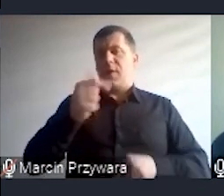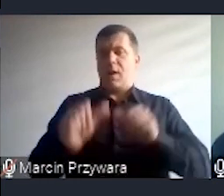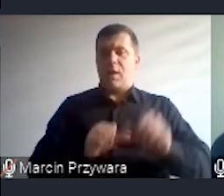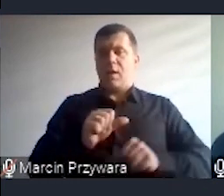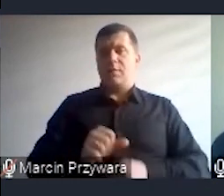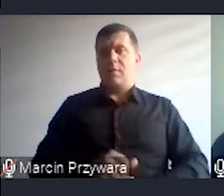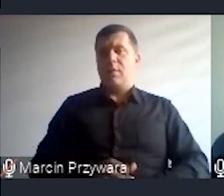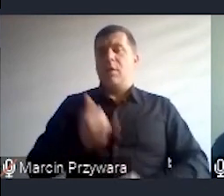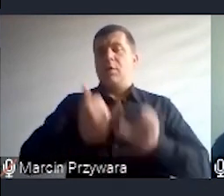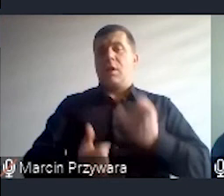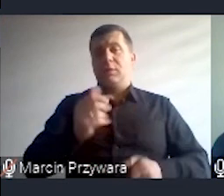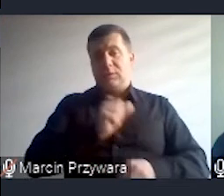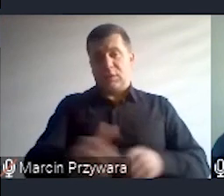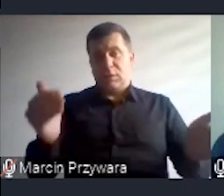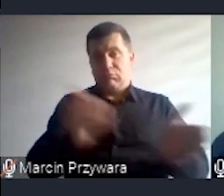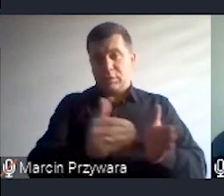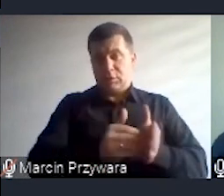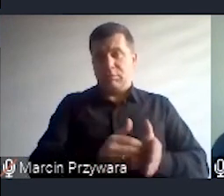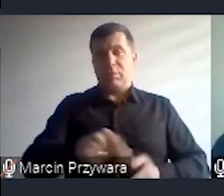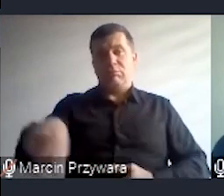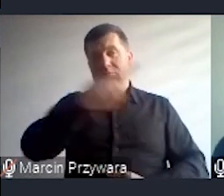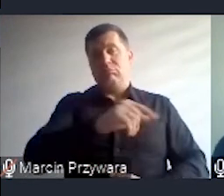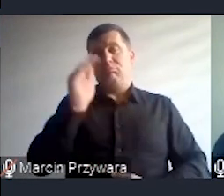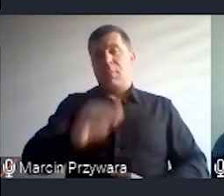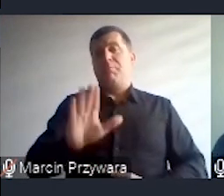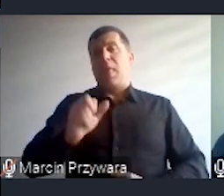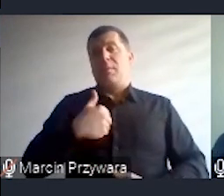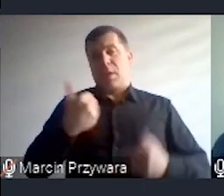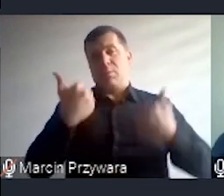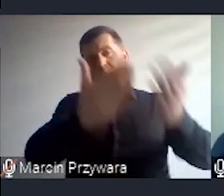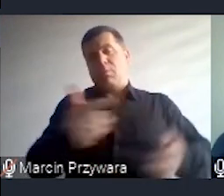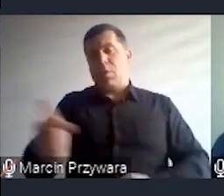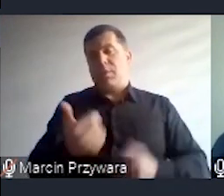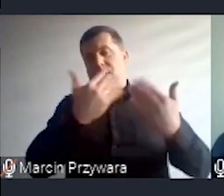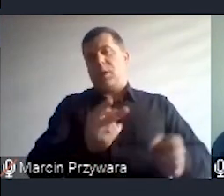jeśli będzie potrzeba to beneficjent ma obowiązek udostępniać taki sprzęt.